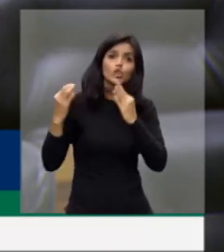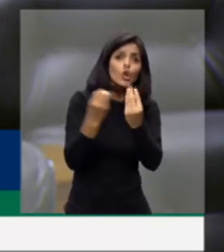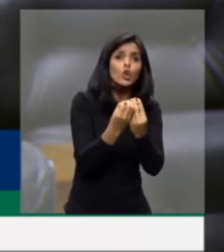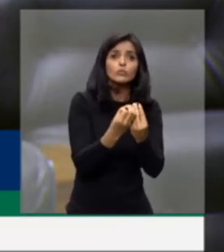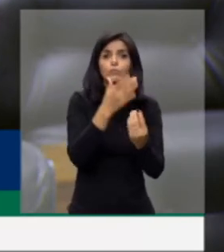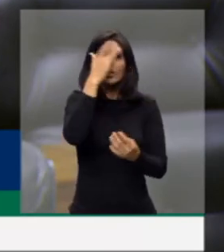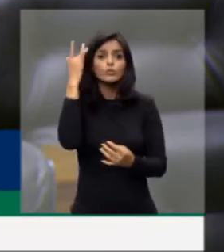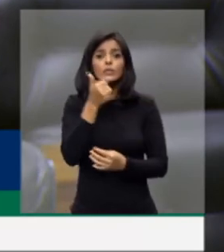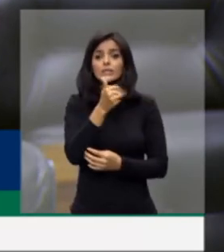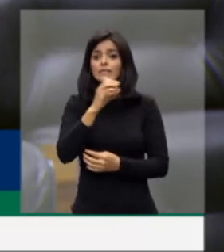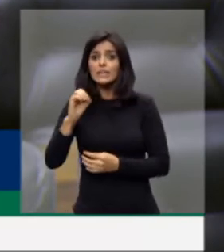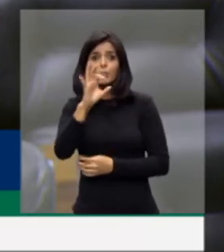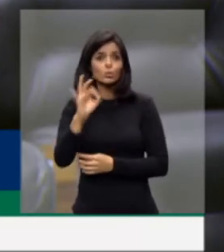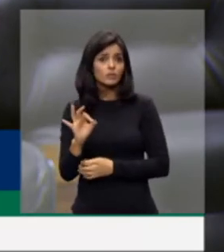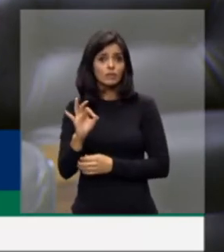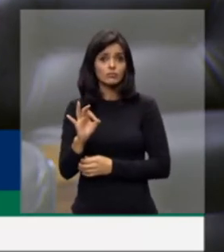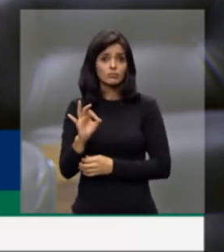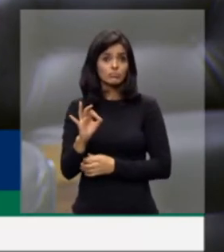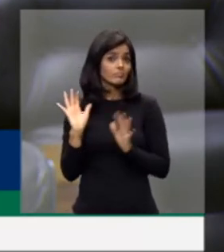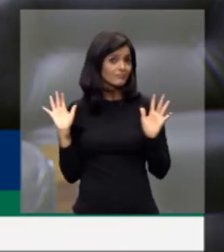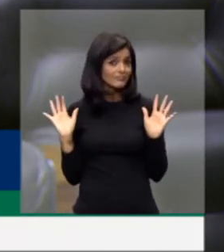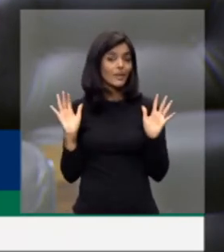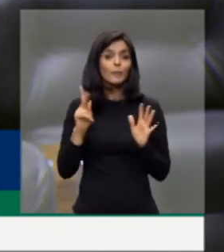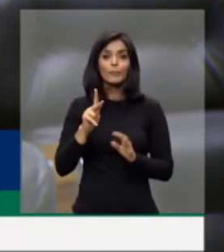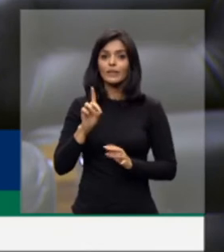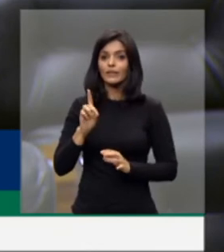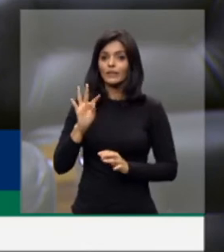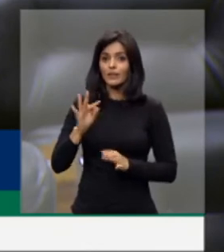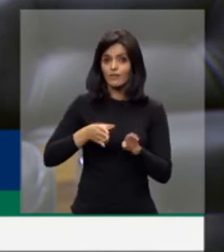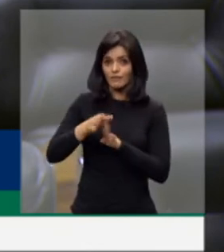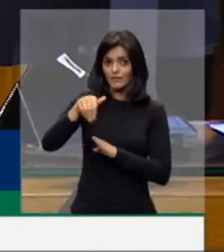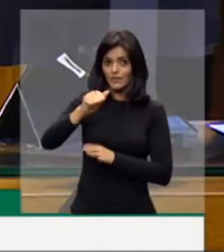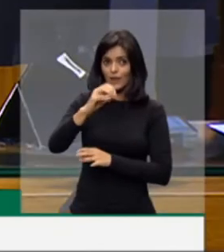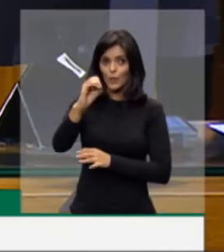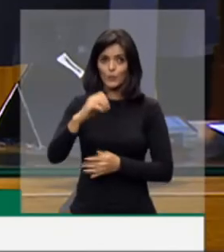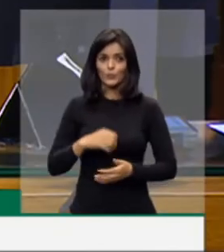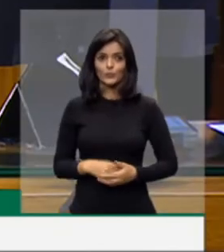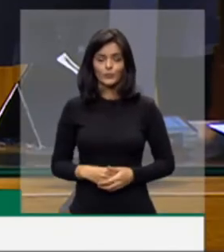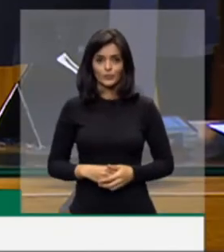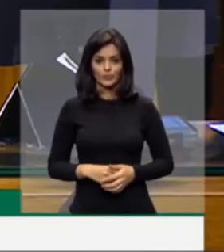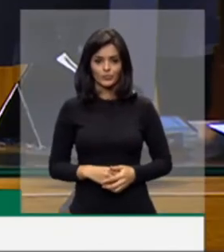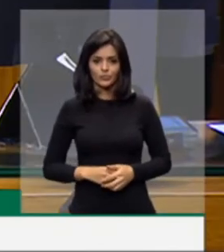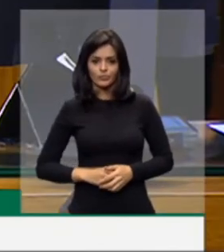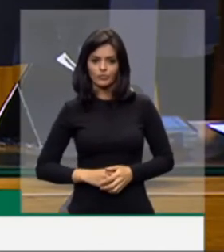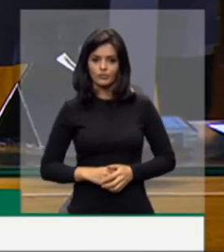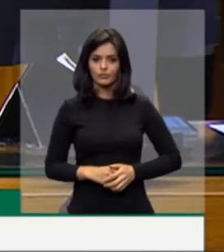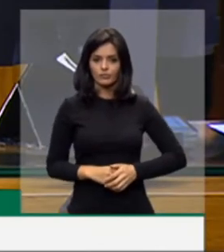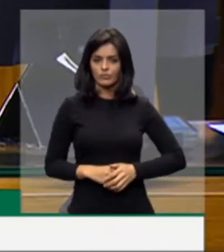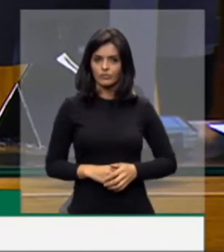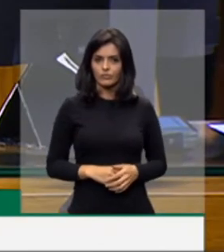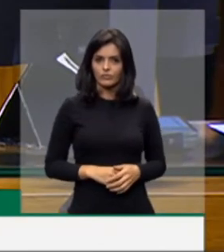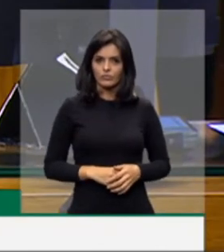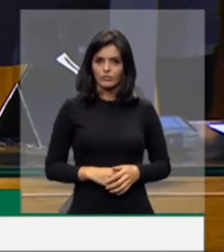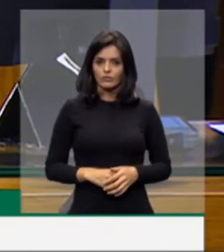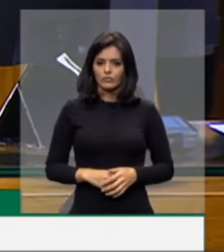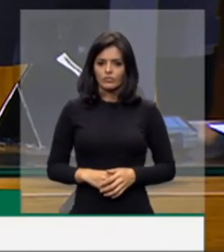O MEIO AMBIENTE, QUE É UM BEM FINITO, QUE PRECISA SER PRESERVADO E QUE É DE TODOS, 100% DAQUELES QUE CONSOMEM OU NÃO CONSOMEM. O PDT ORIENTA O VOTO NÃO.